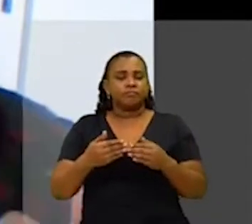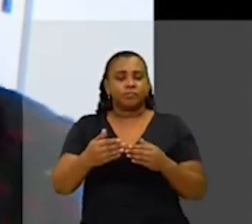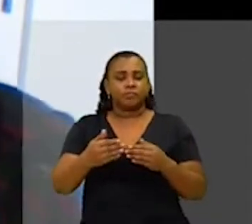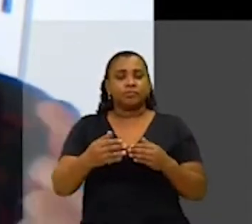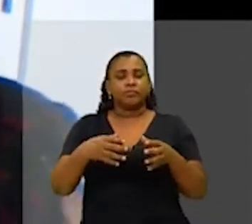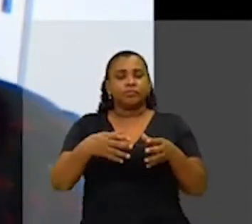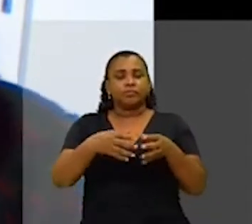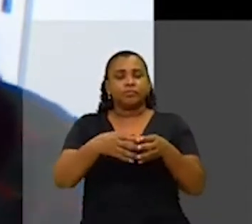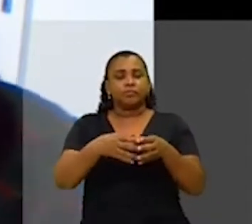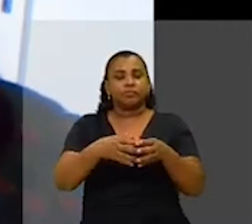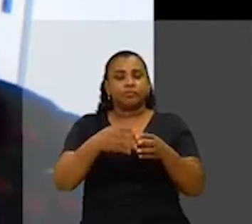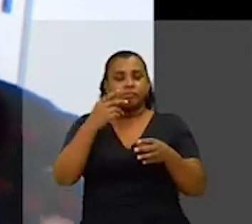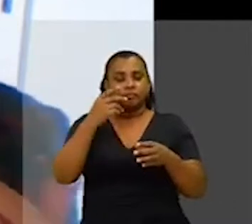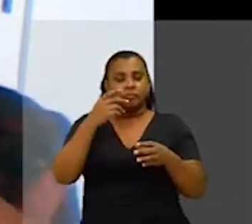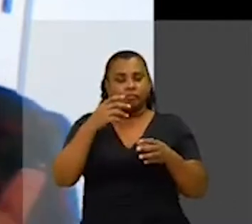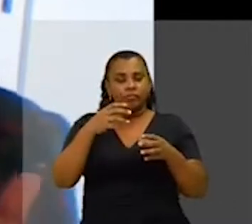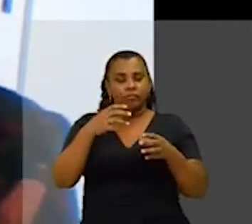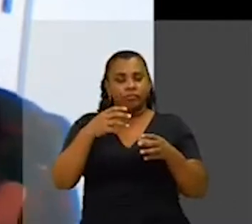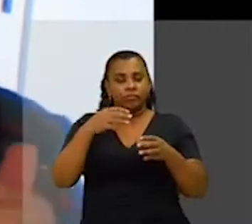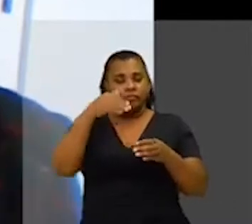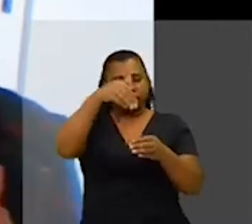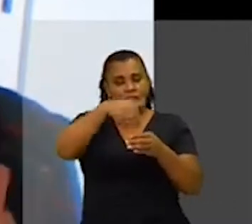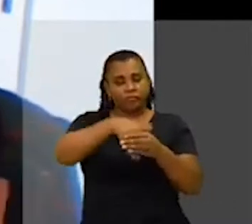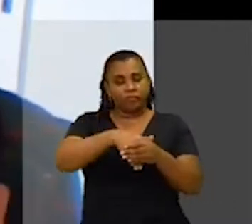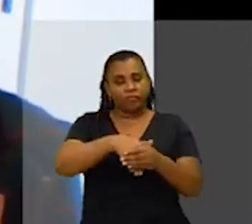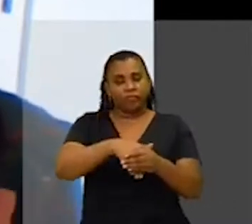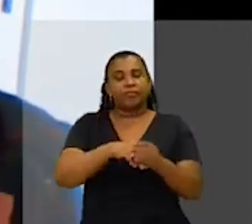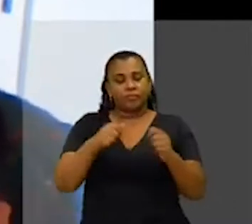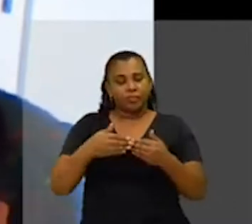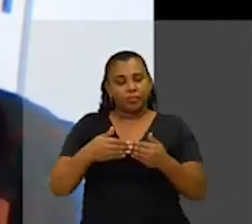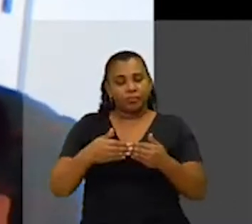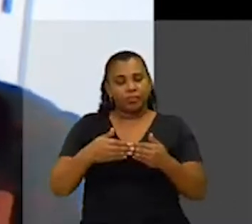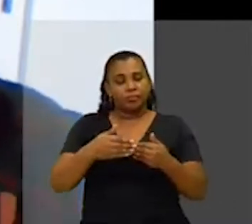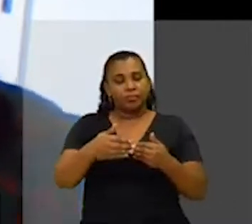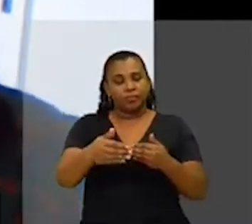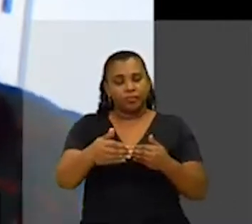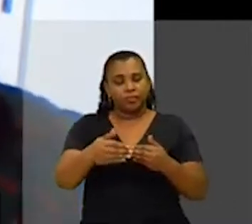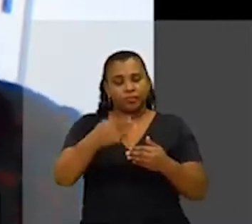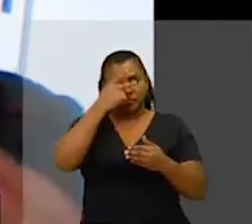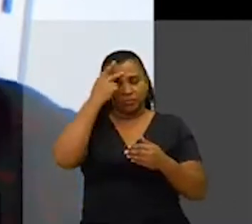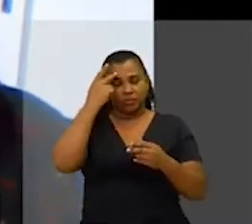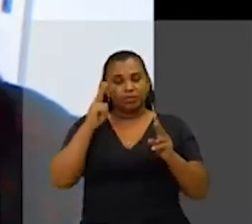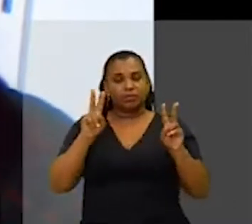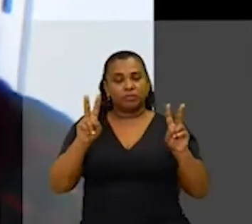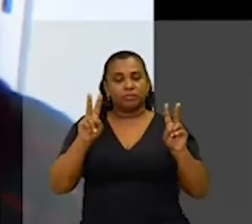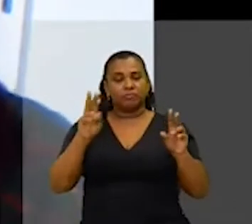podem ser paginados candidaturas individuais é quando a gente disse até então então que estão